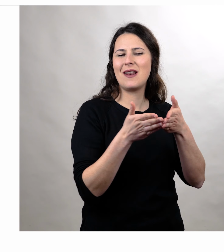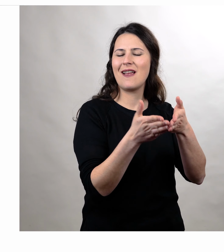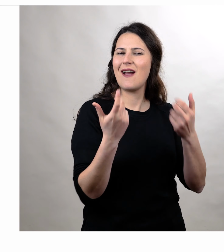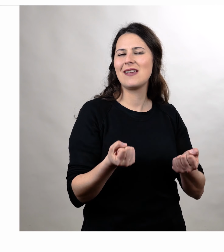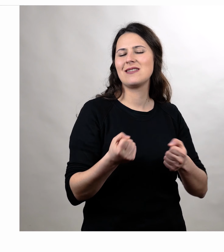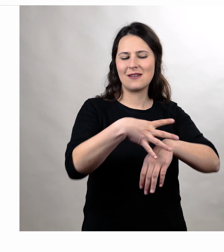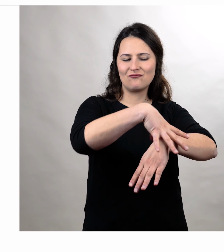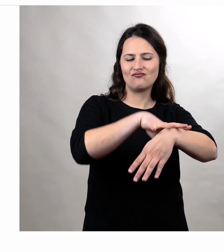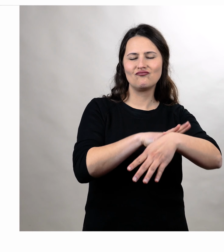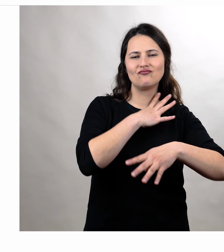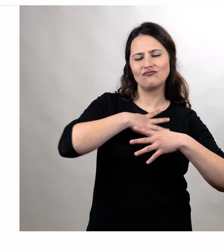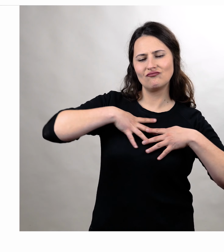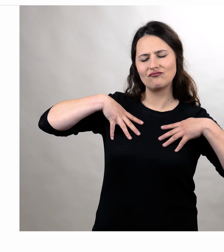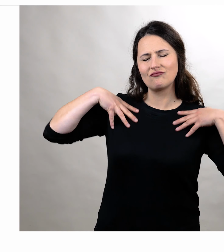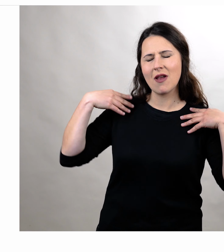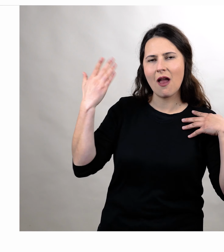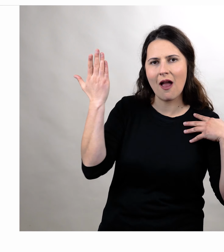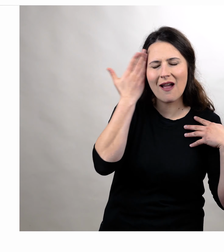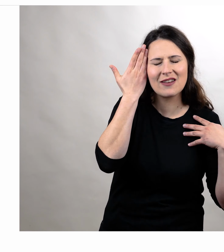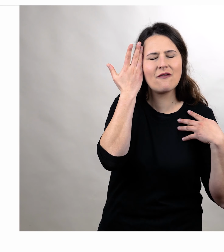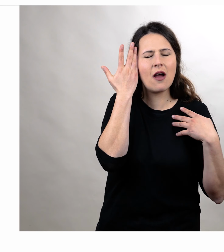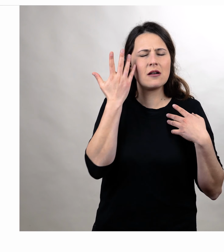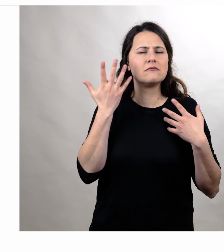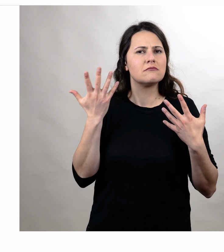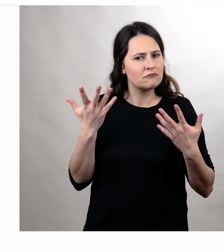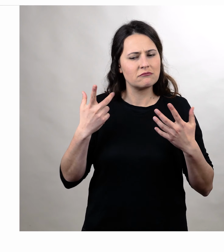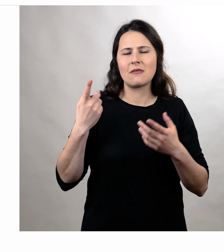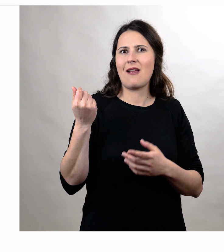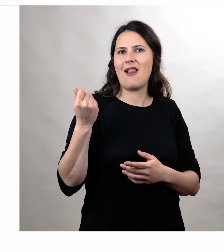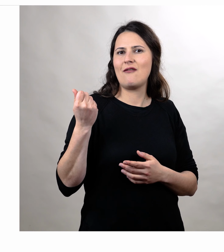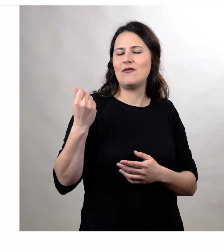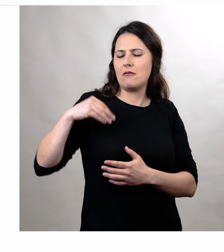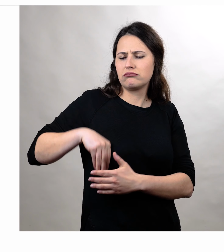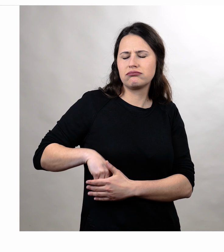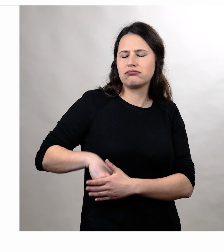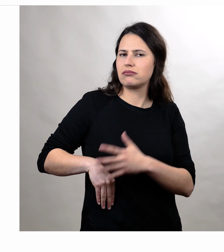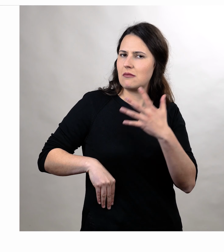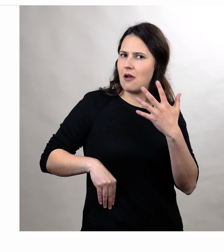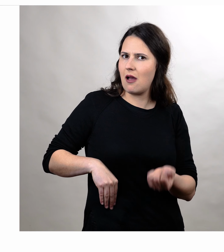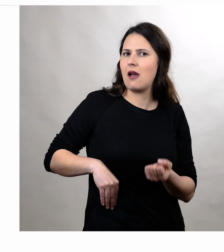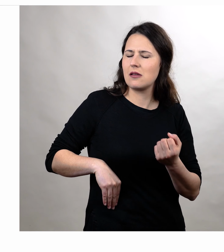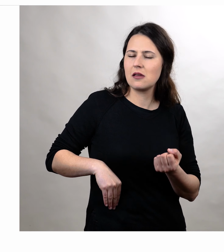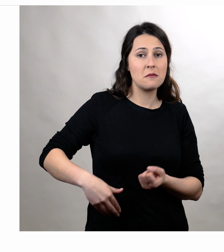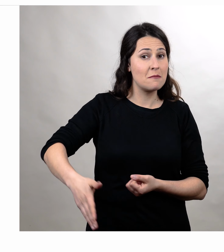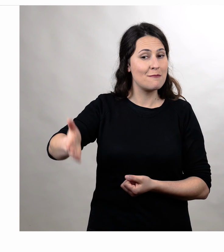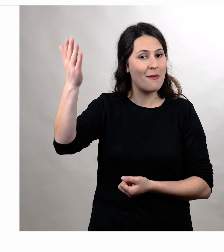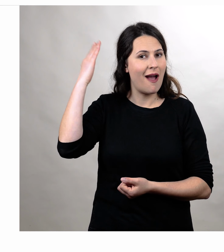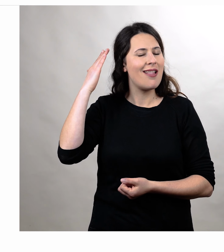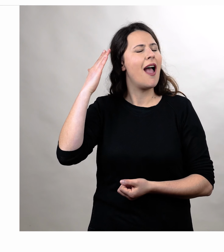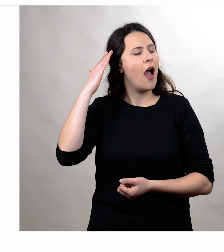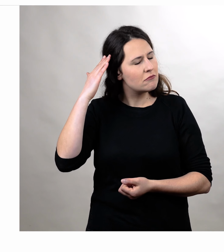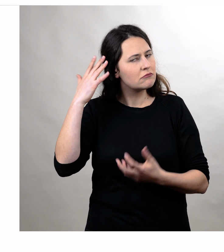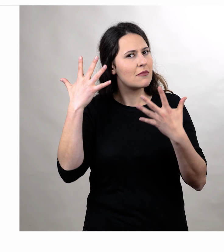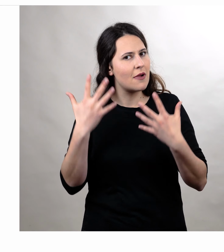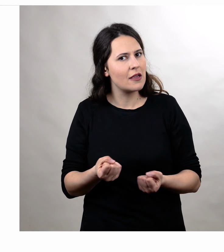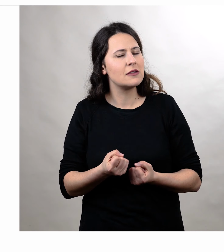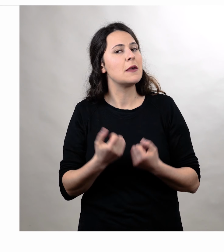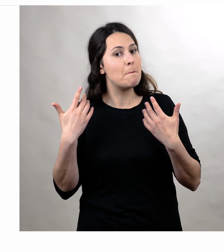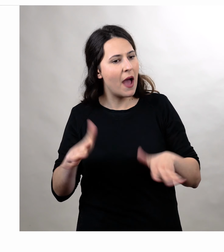κατά το παρελθόν έχουν πραγματοποιηθεί αρκετές επιθέσεις σε κρουαζιερόπλοια.